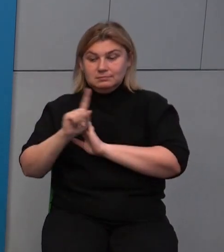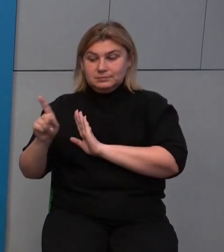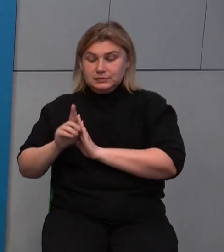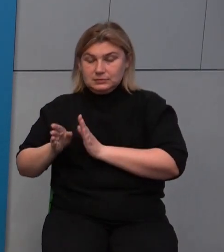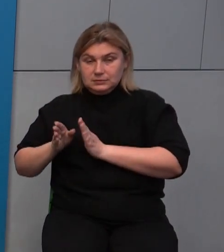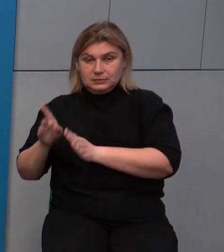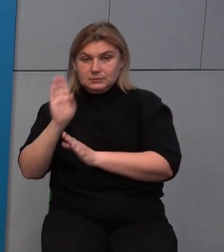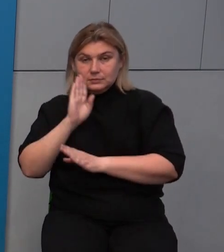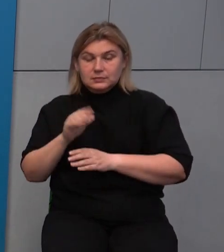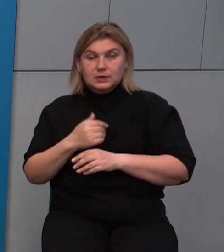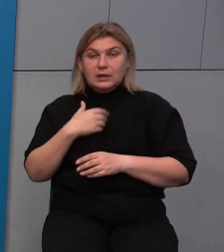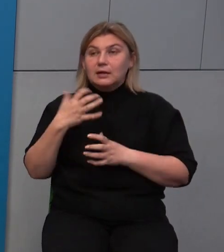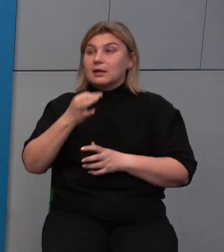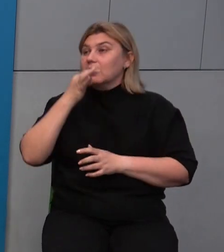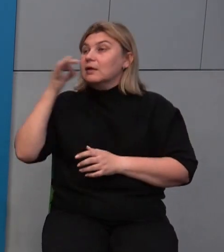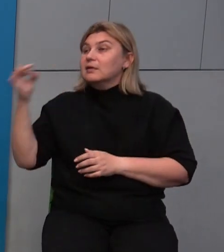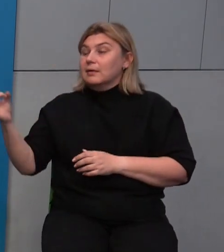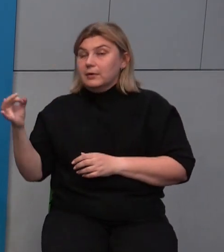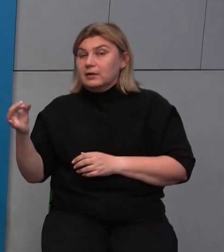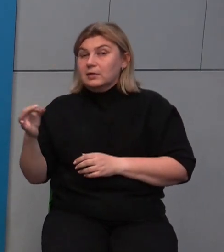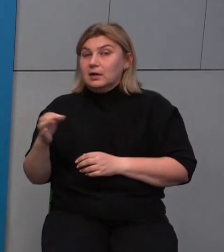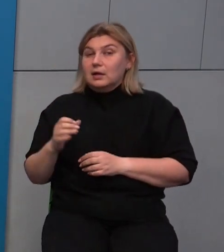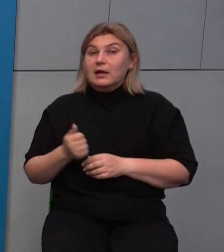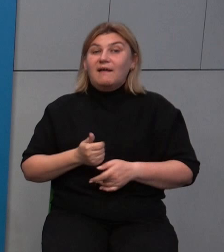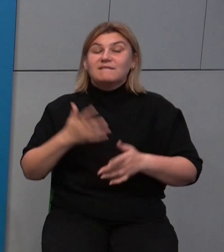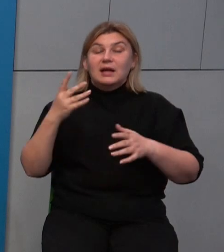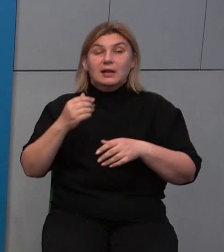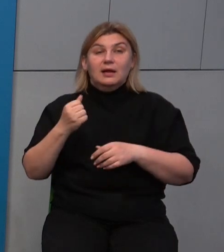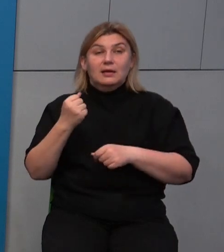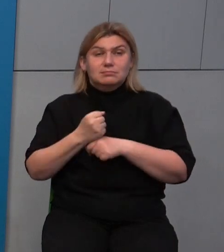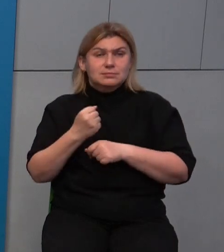Tutaj miałem zapytać o to, jak wiele pracy w ogóle wymagało od pani